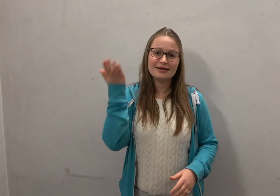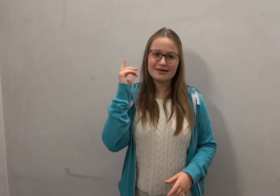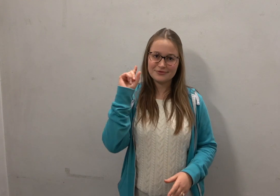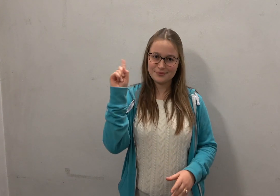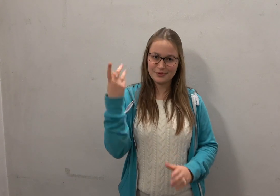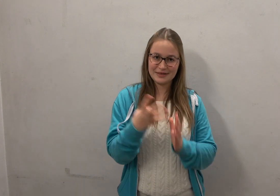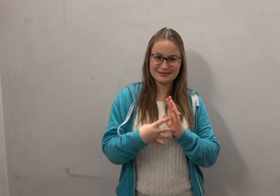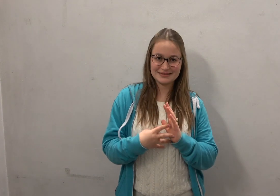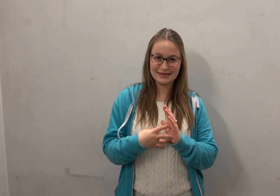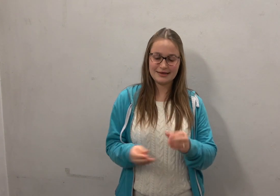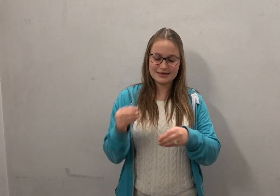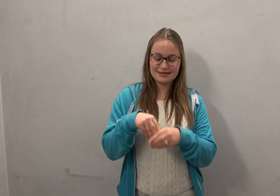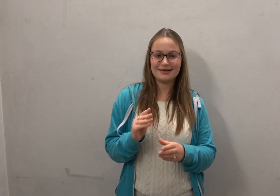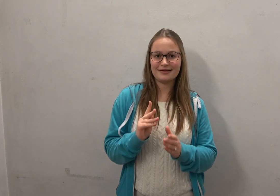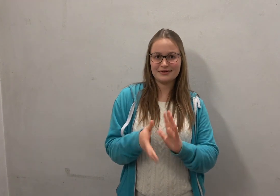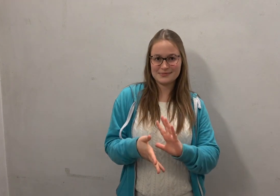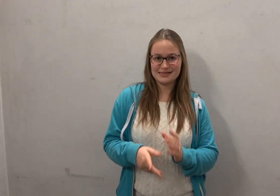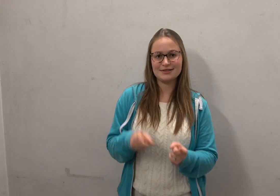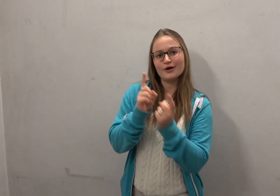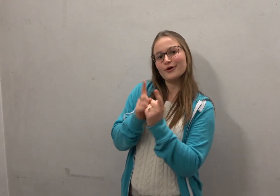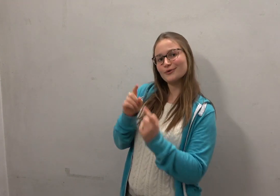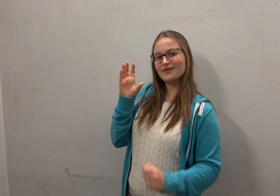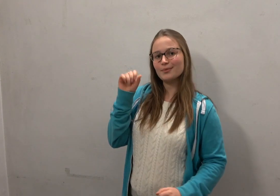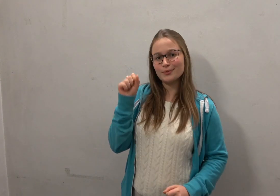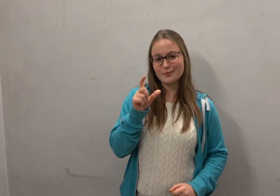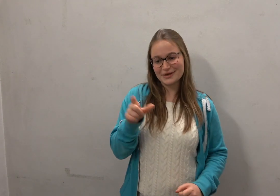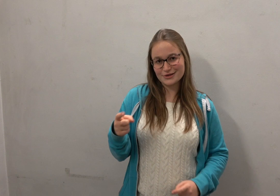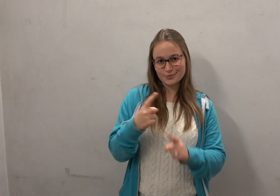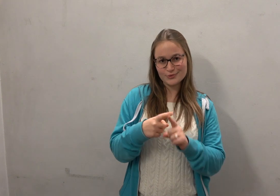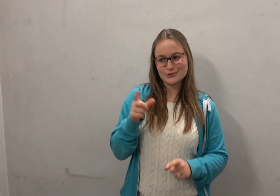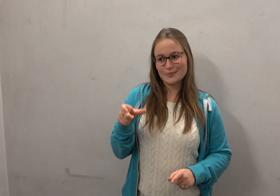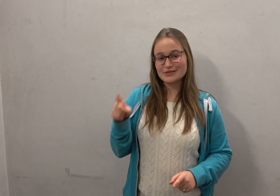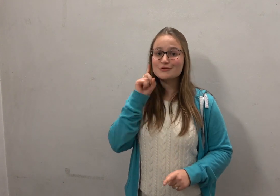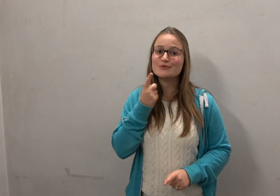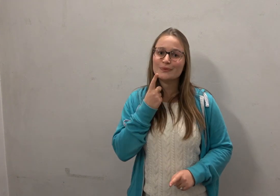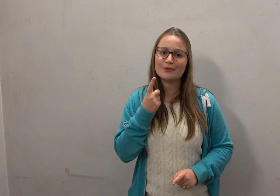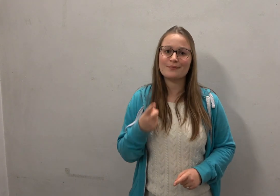J’étais interne au premier quadrimestre, Le KAP Signes m’a permis de rencontrer beaucoup de personnes, dont des personnes sourdes.